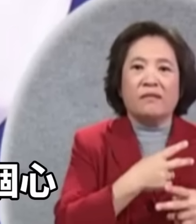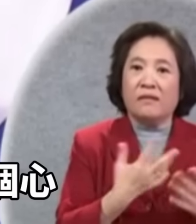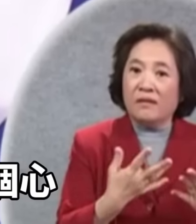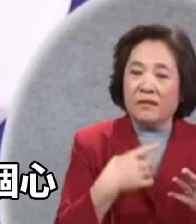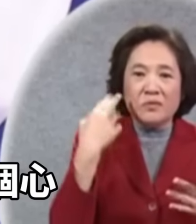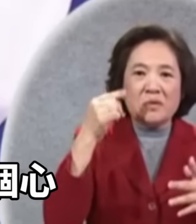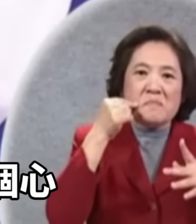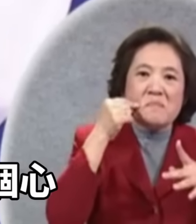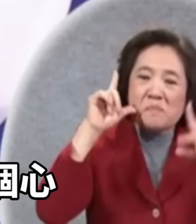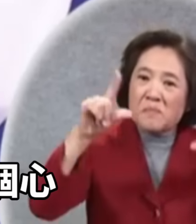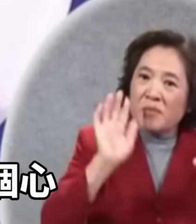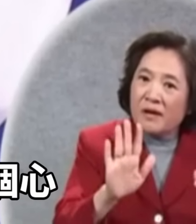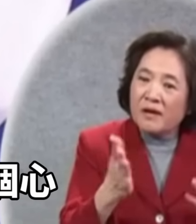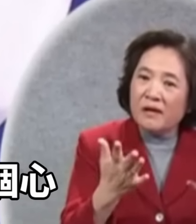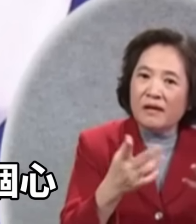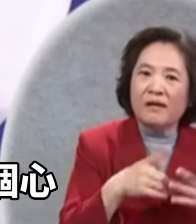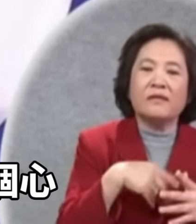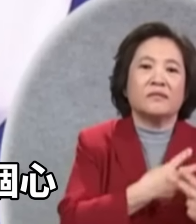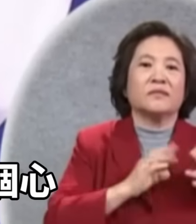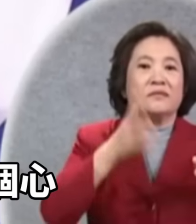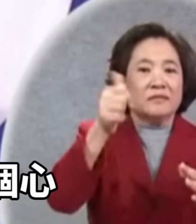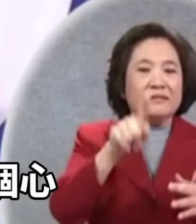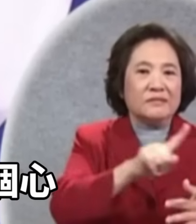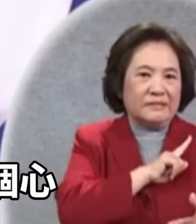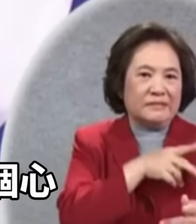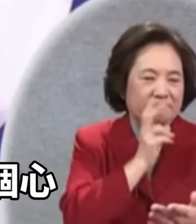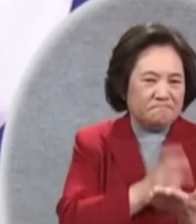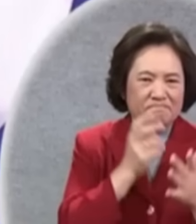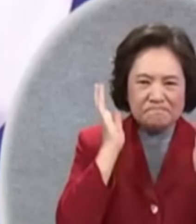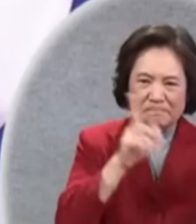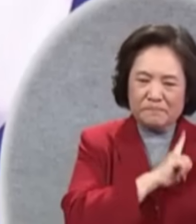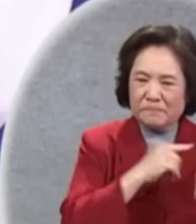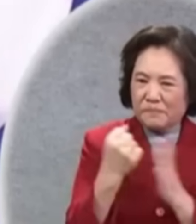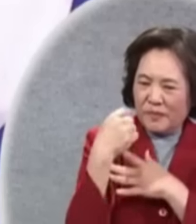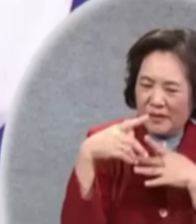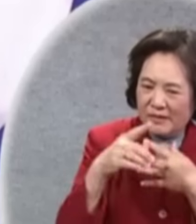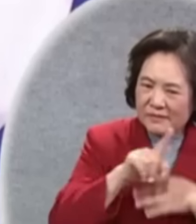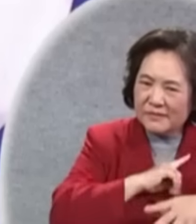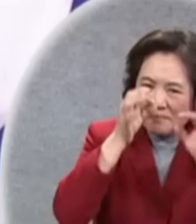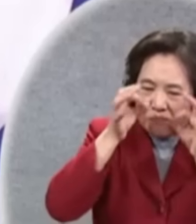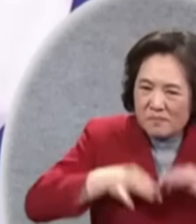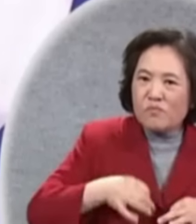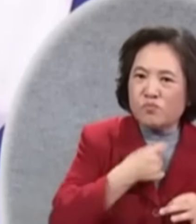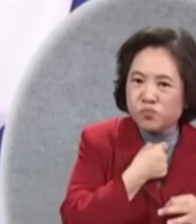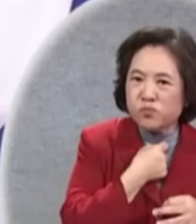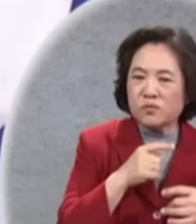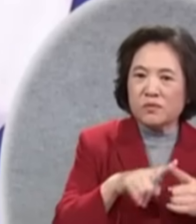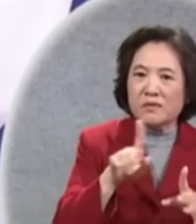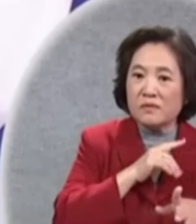你一定要嚴肅的思考 你有沒有這個心 有沒有這個力量 領導我們 中華民國